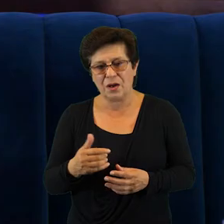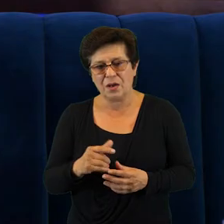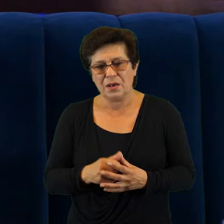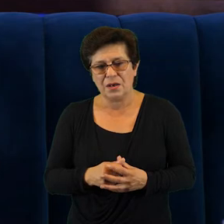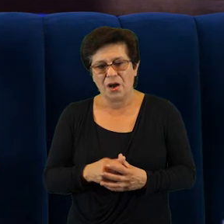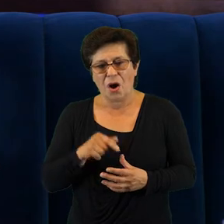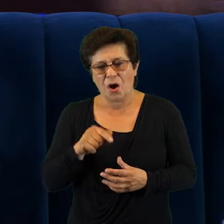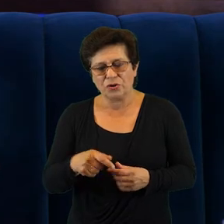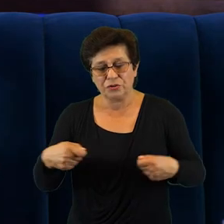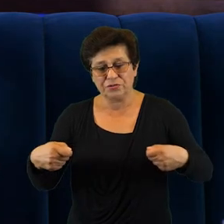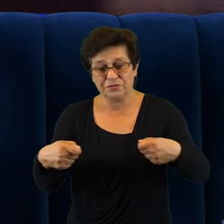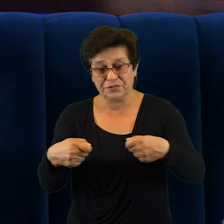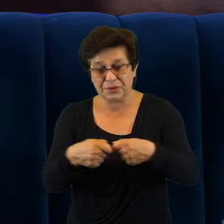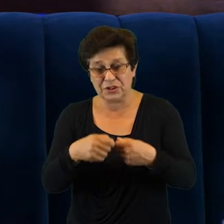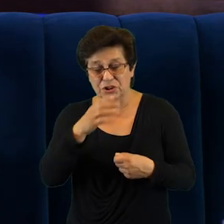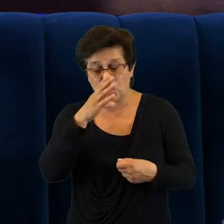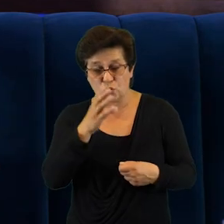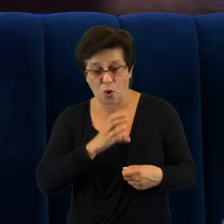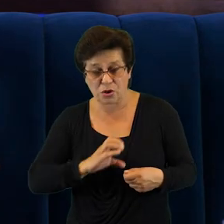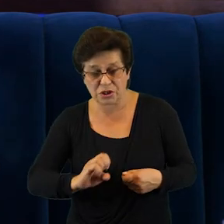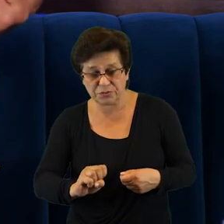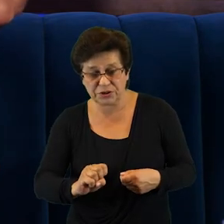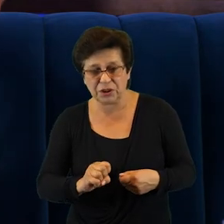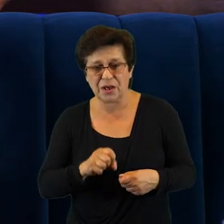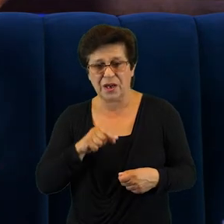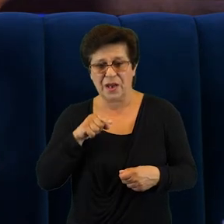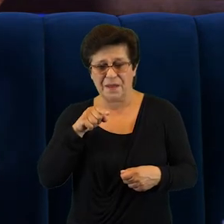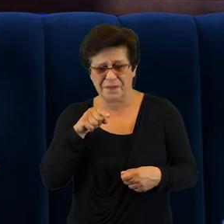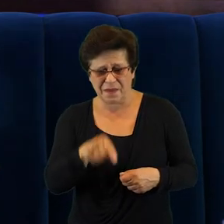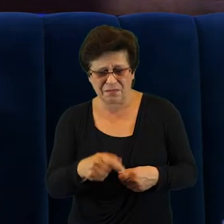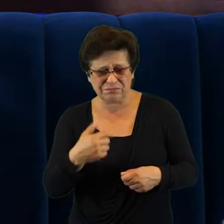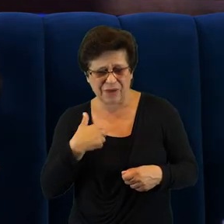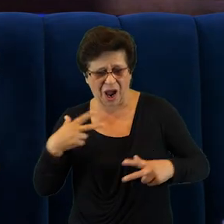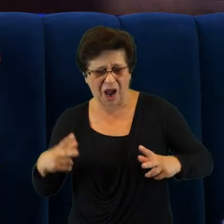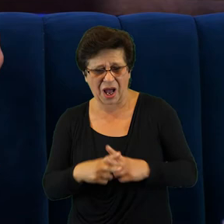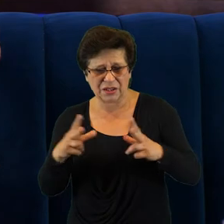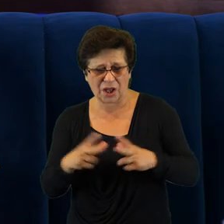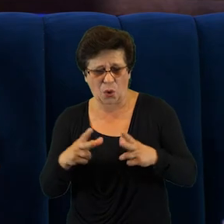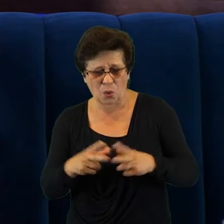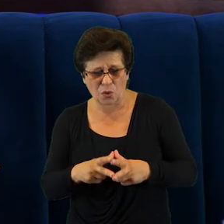I oni się namówili, Słonimski z Grydzewskim, że tak nas tu atakują. Już nie wystarczy drukowanie